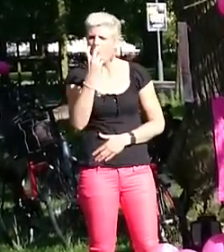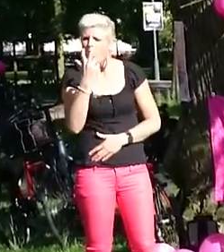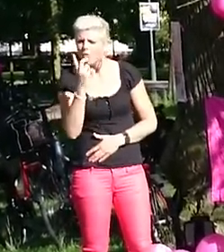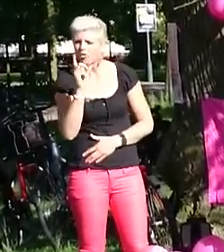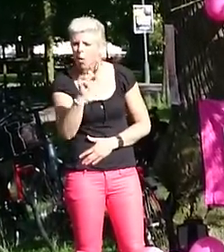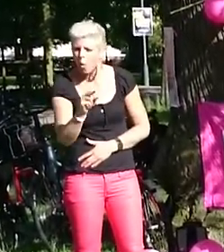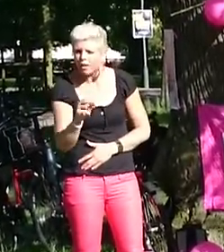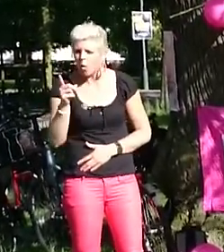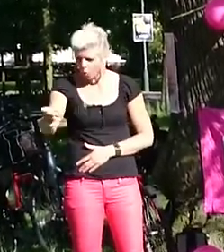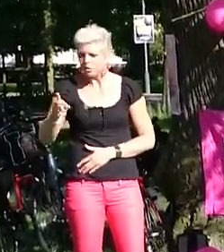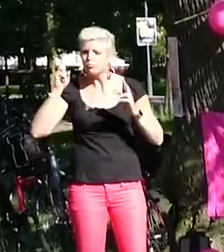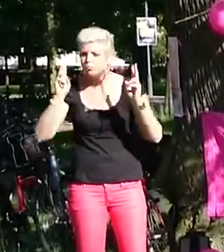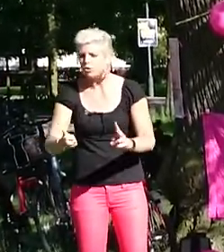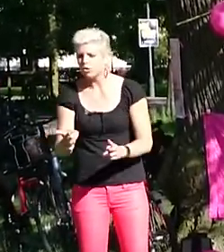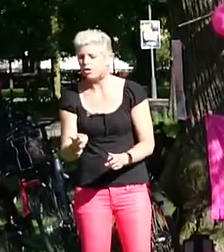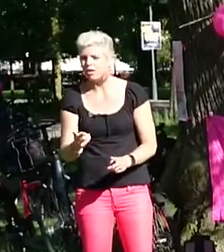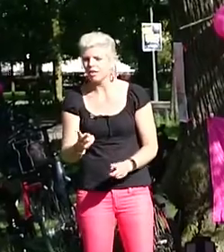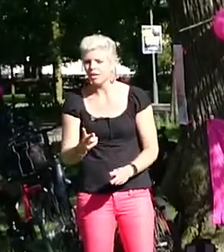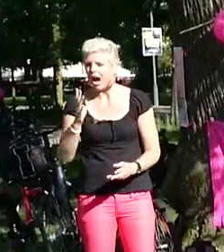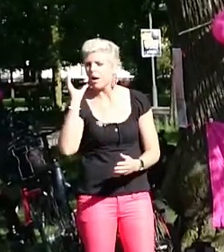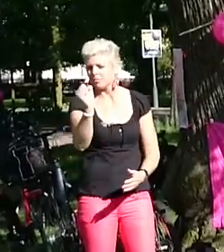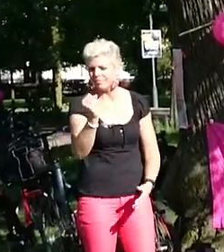igår var hon med och gjorde det.